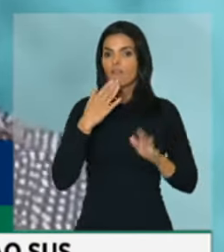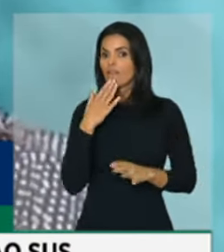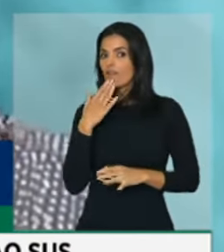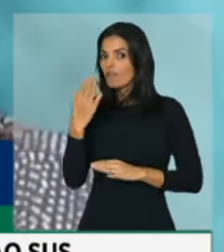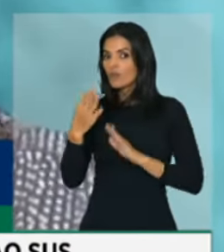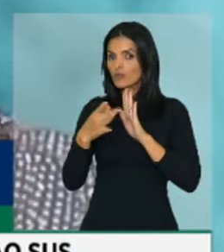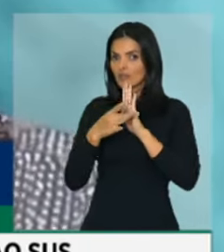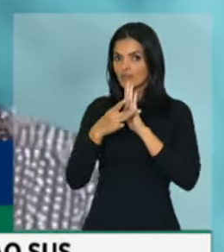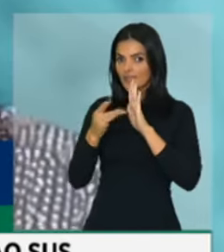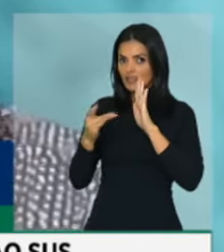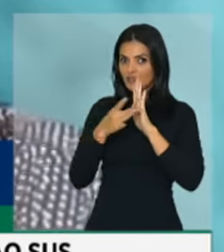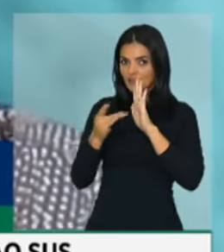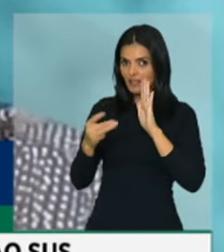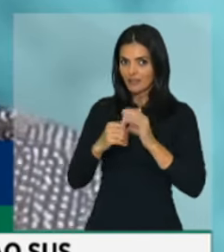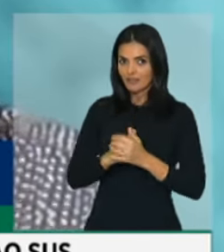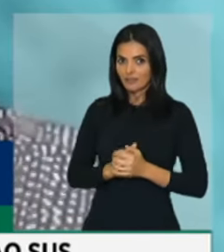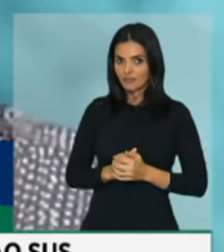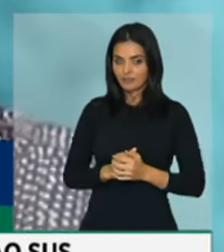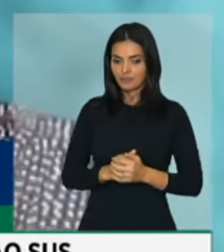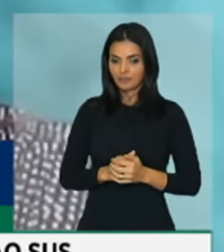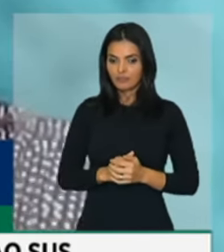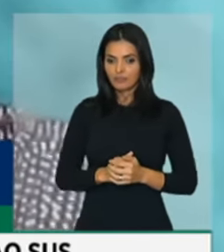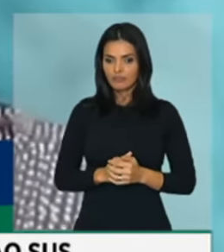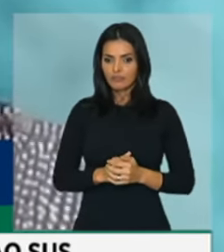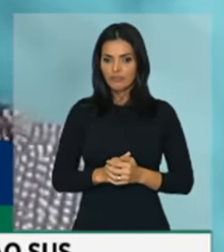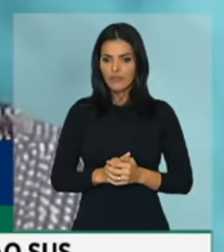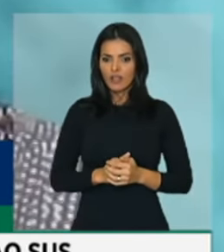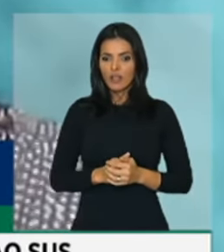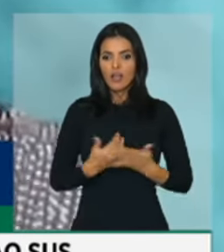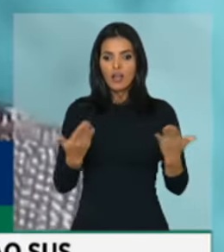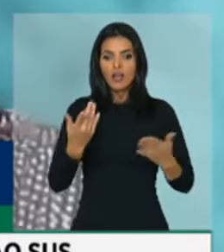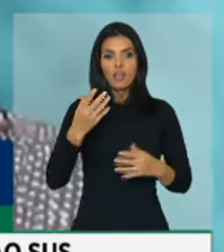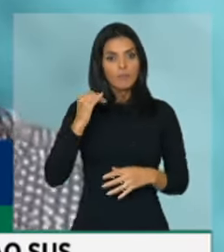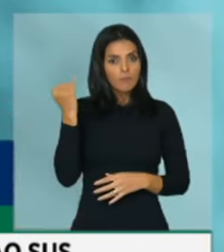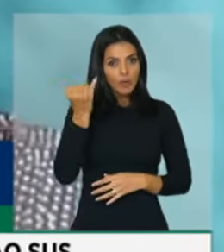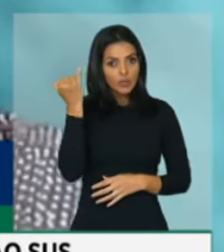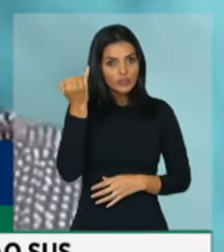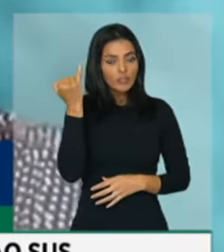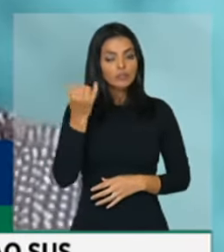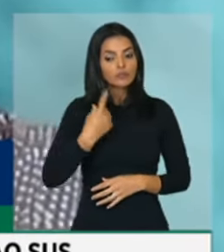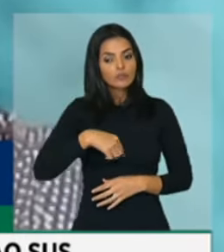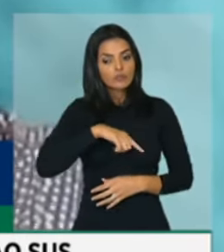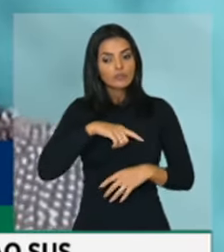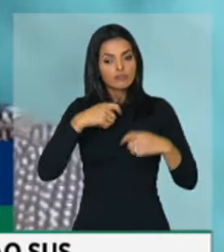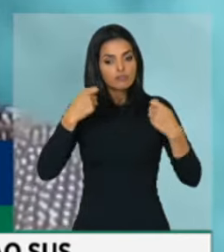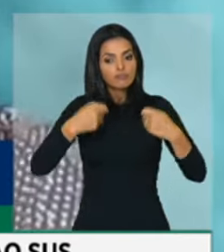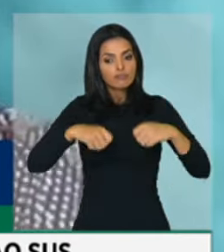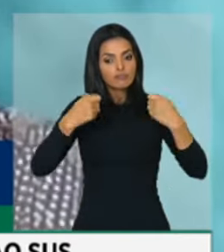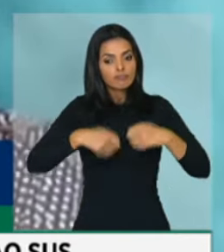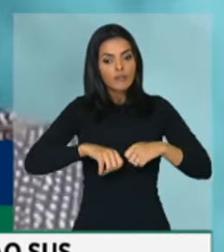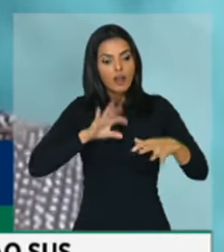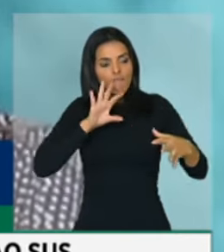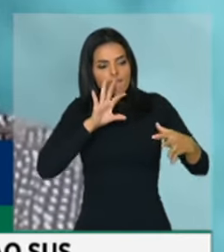QUE NÓS PUDÀSSEMOS DE FATO COSTURAR A POSSIBILIDADE DE UM ACORDO ATÉ PORQUE É MUITO IMPORTANTE DIZER QUE QUANDO SE